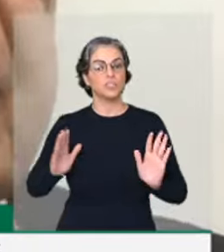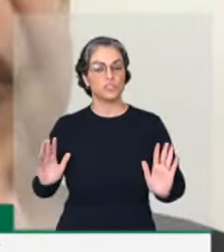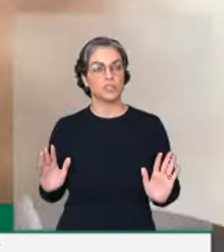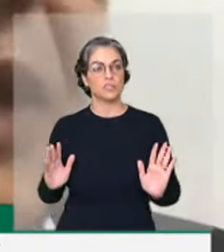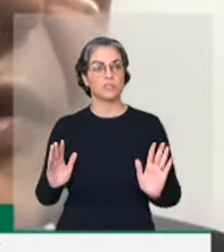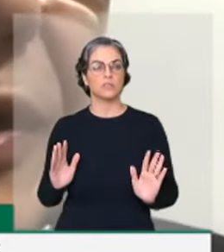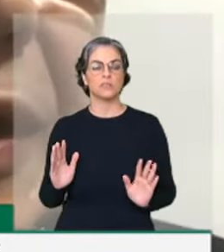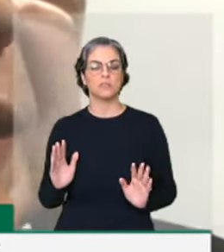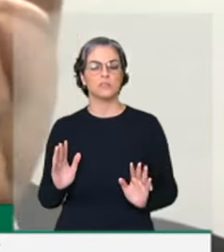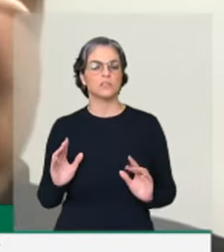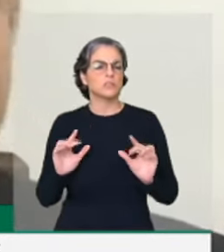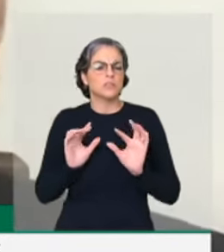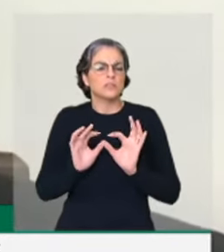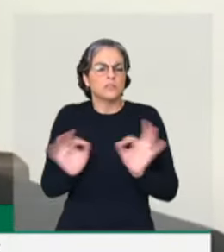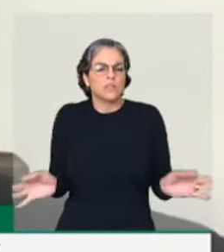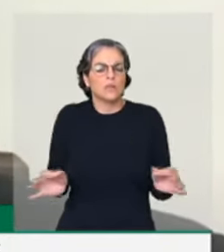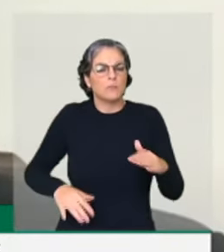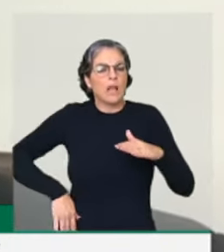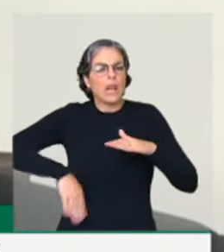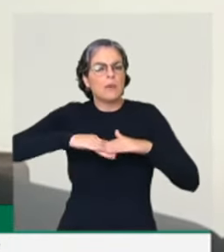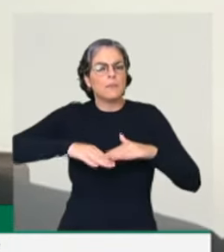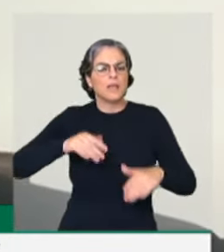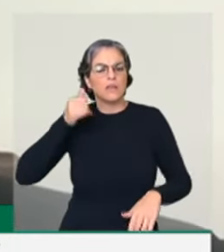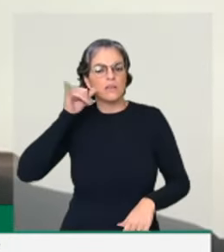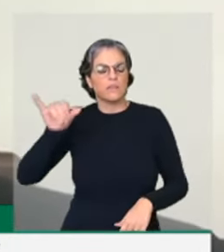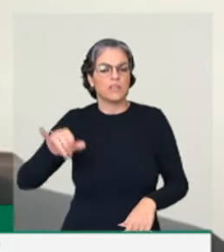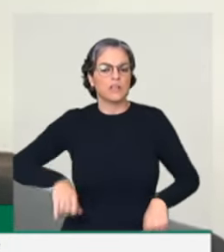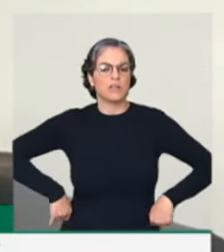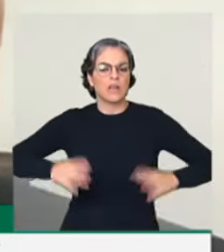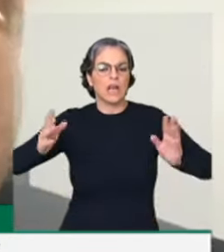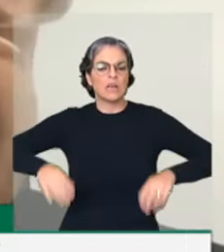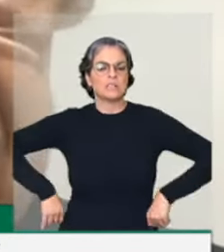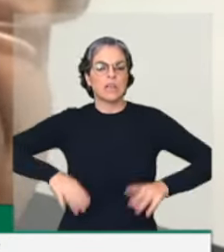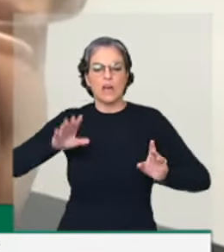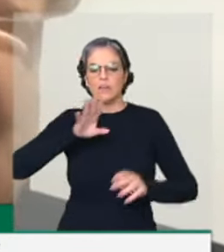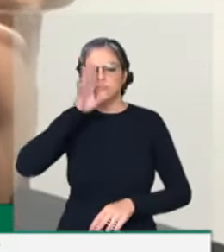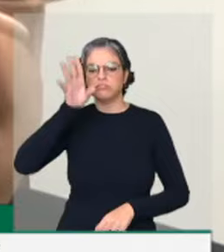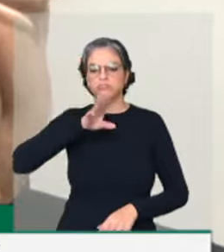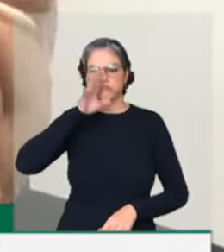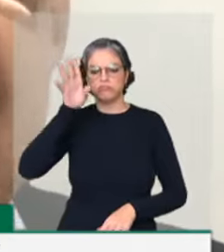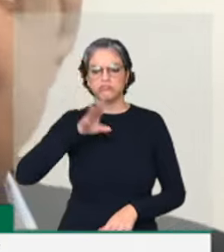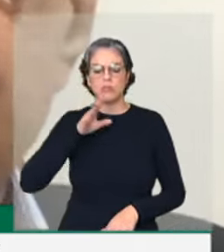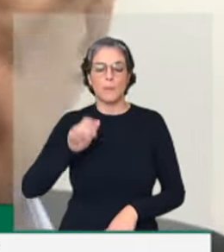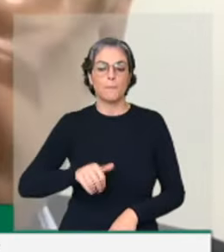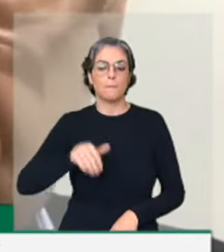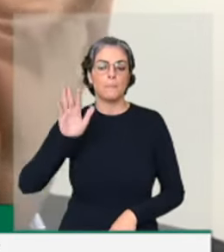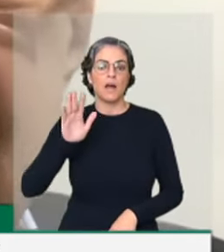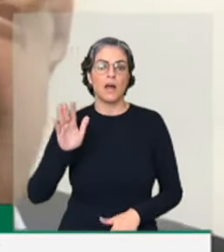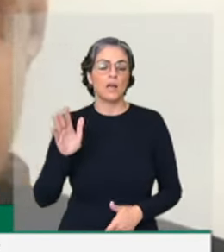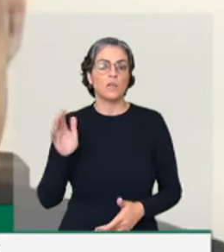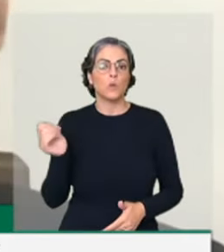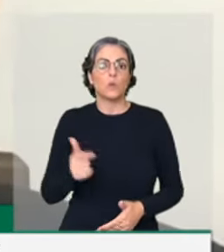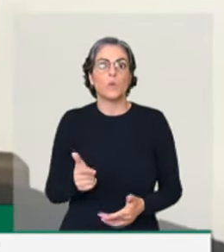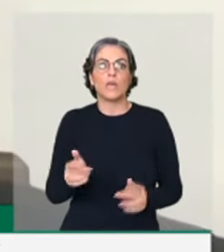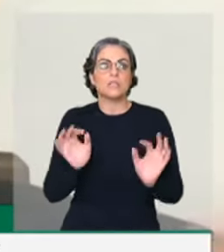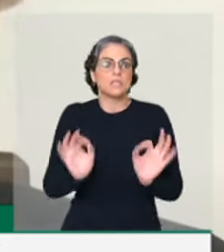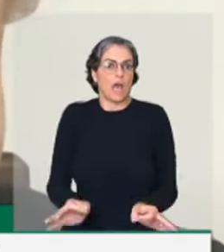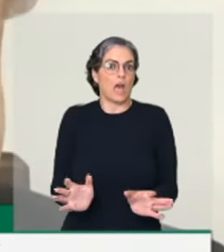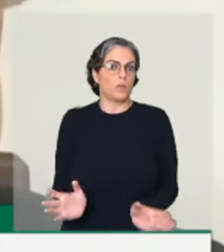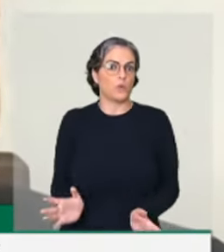ESTADO NÃO TER QUE GASTAR... MAIS DO QUE SEJA JUSTO NA CONTRATAÇÃO DOS LEITOS QUE ESPERO QUE V.EXA. TENHA RAZÃO AINDA QUE EU LAMENTE.... A